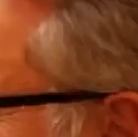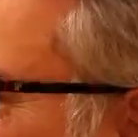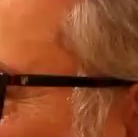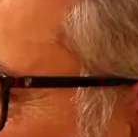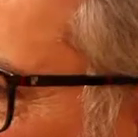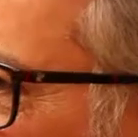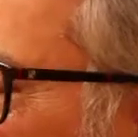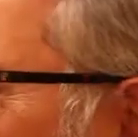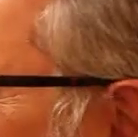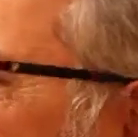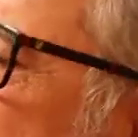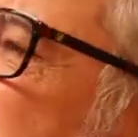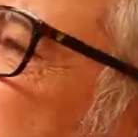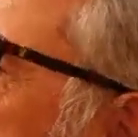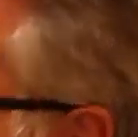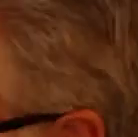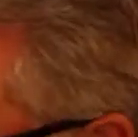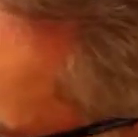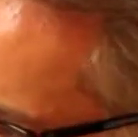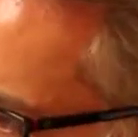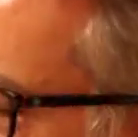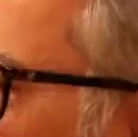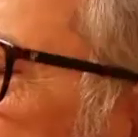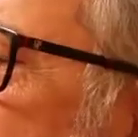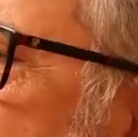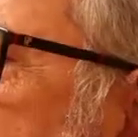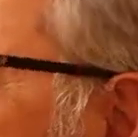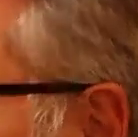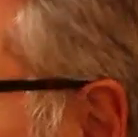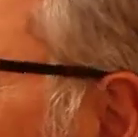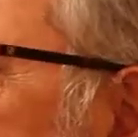del caso Emarsa, estamos ya 6 años y todavía no hay